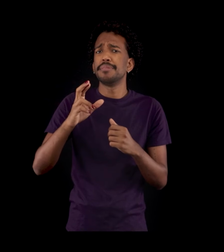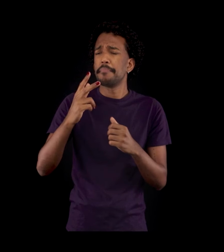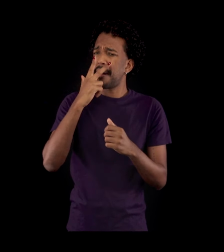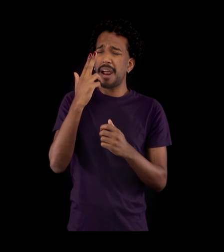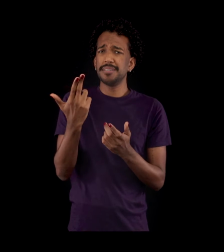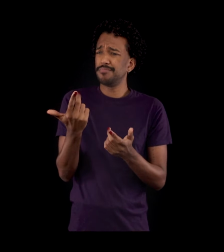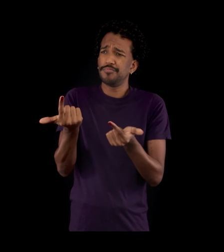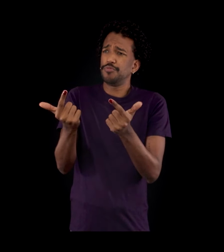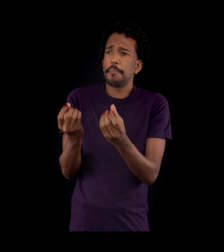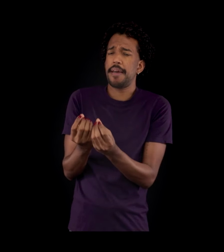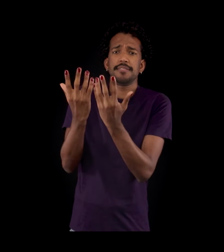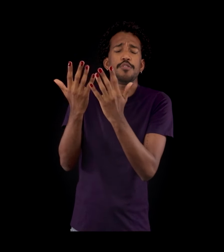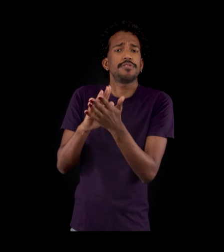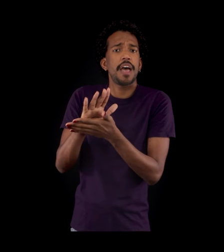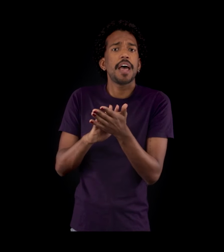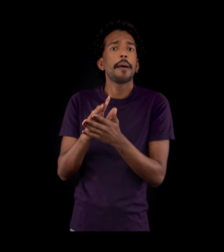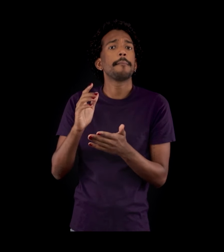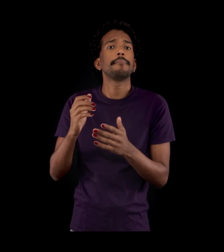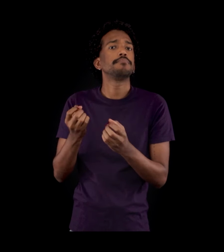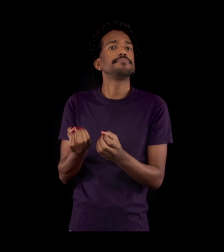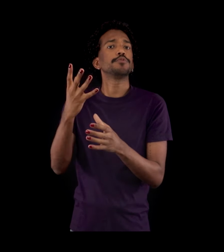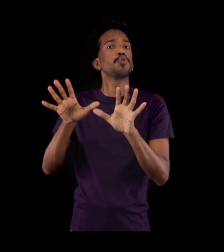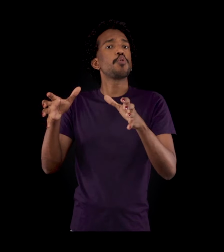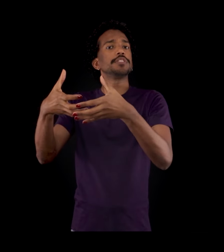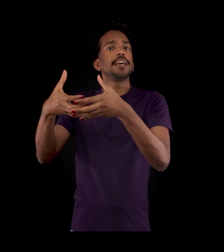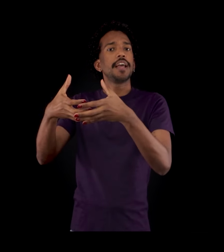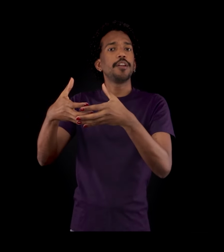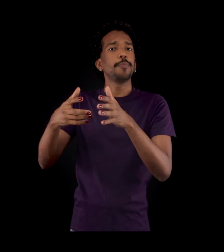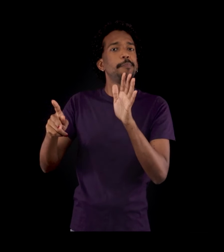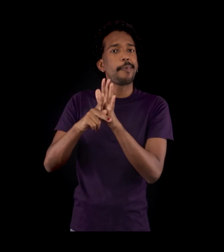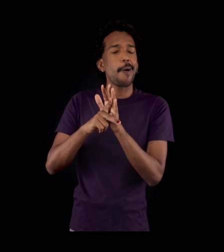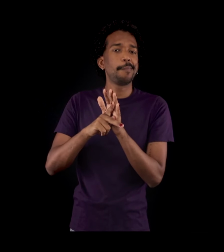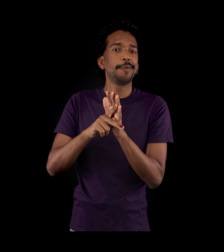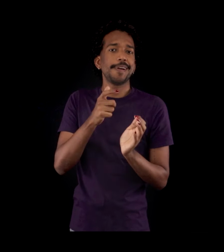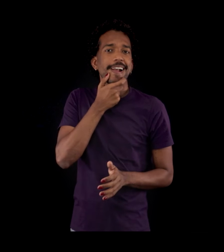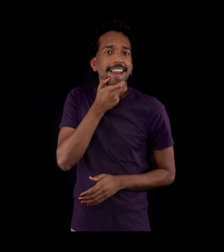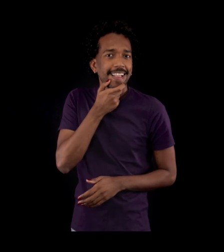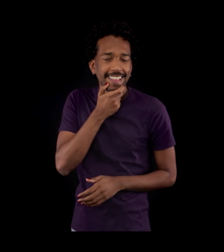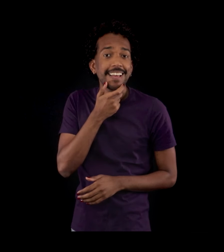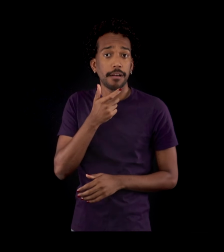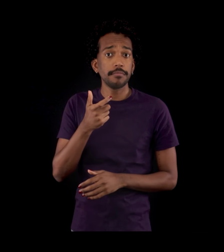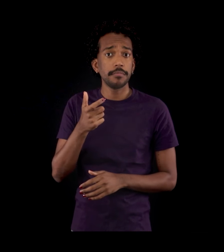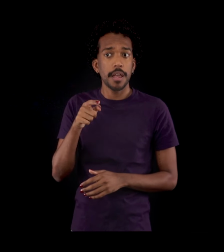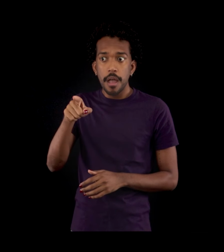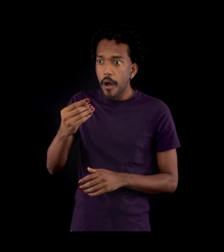Apareceu então o Conselho Britânico, onde tive a oportunidade também muito boa